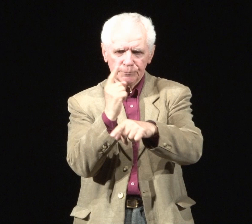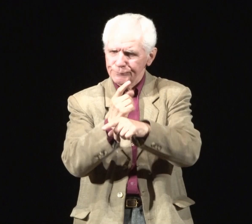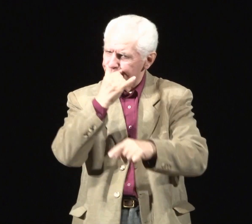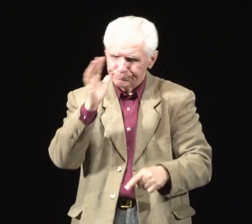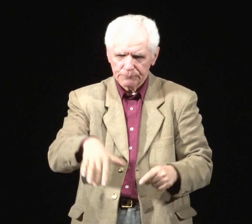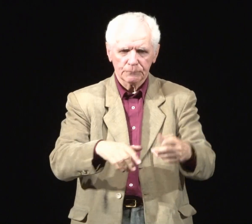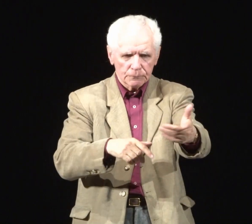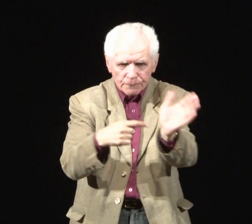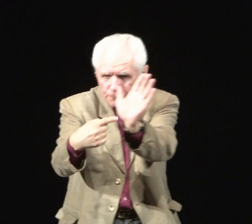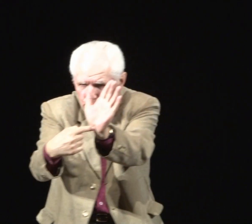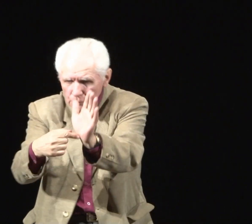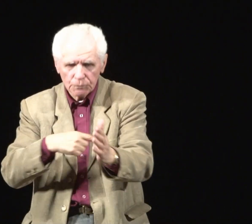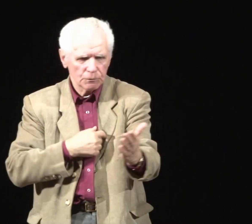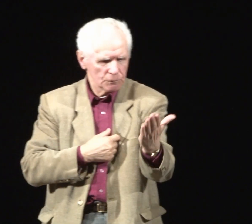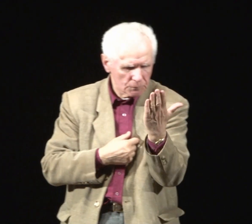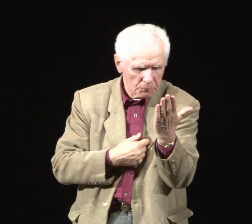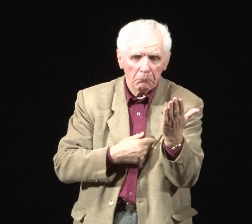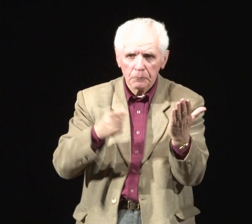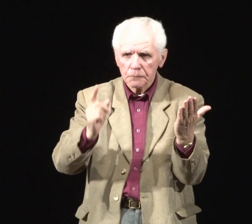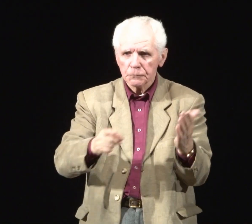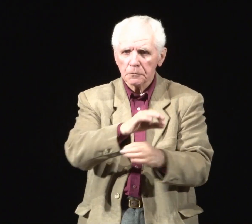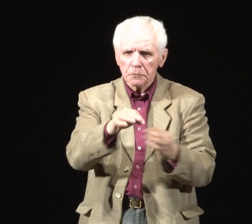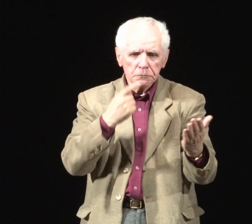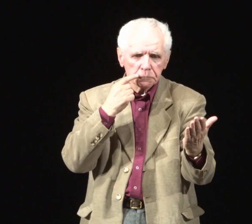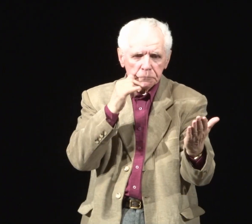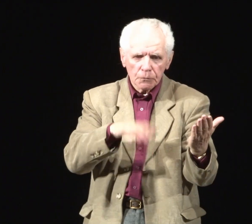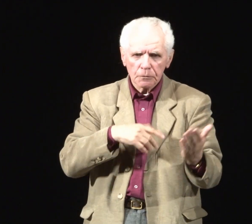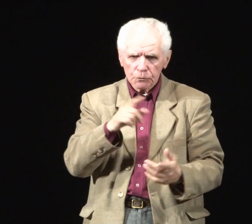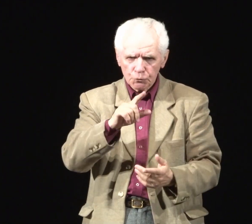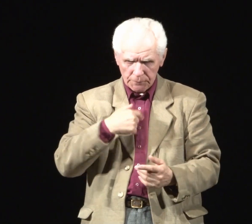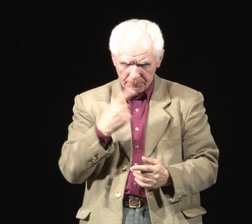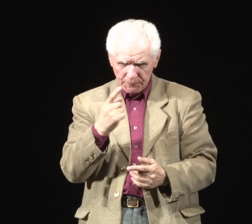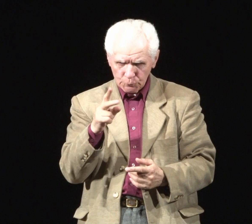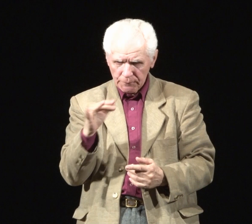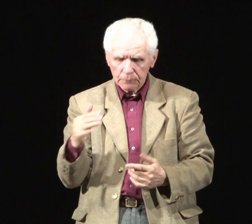Ректор показал мне этот пункт: действительно, запрещено Я удивился: я первый глухой, который хочет учиться на архитектора, что ли?